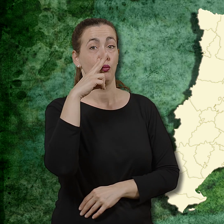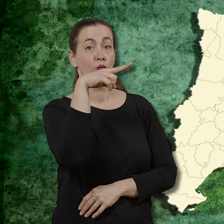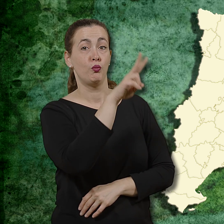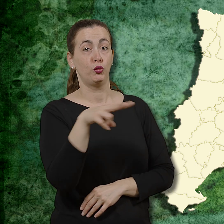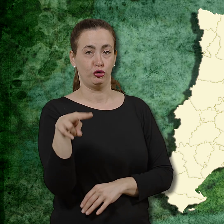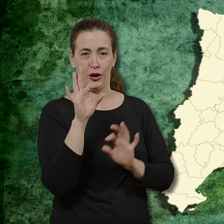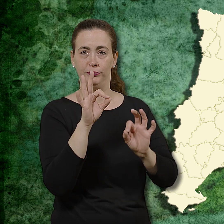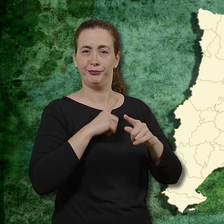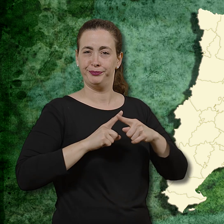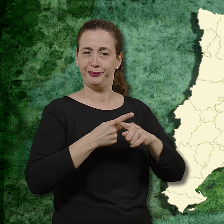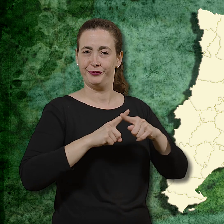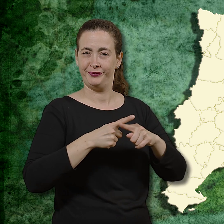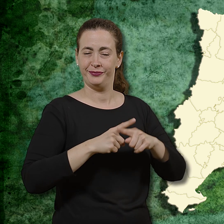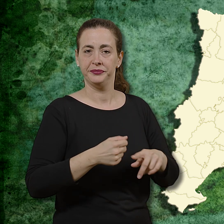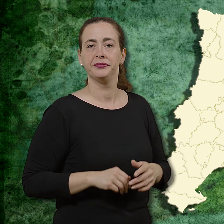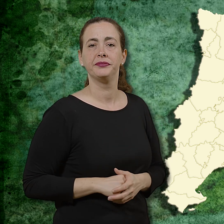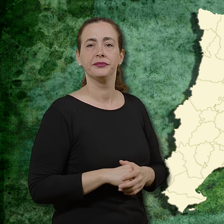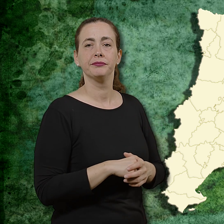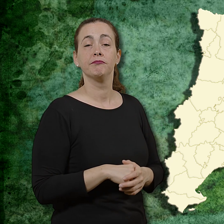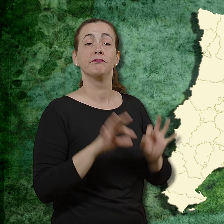Visitar el Museu de Puntes al Coixí.